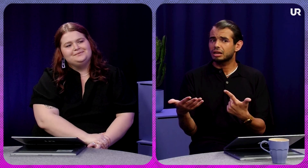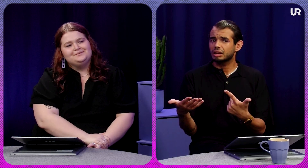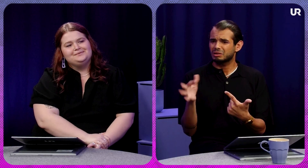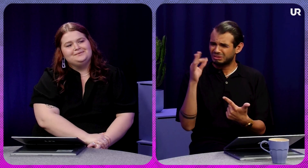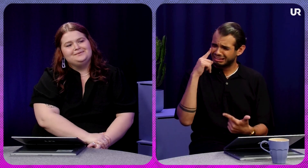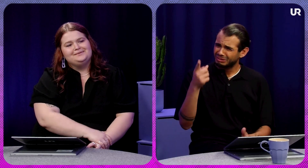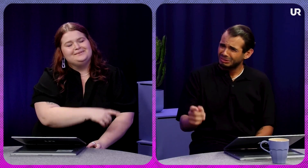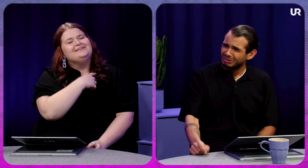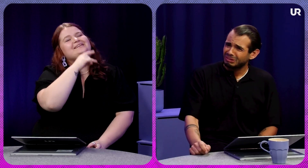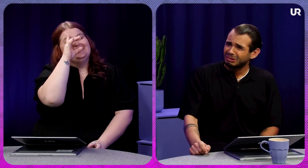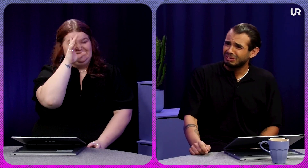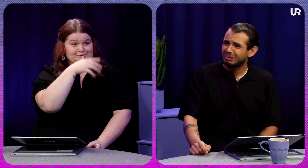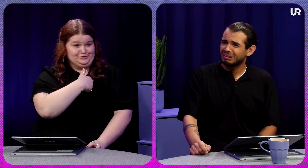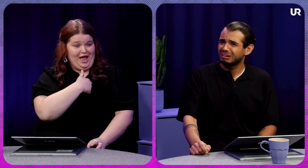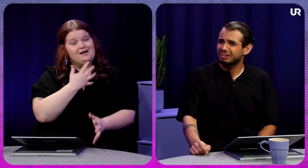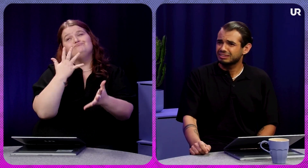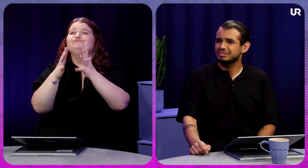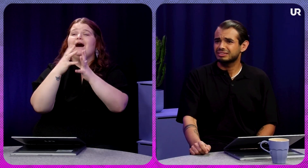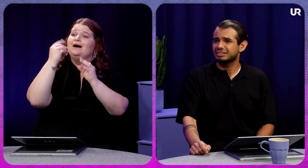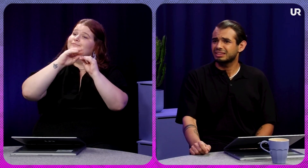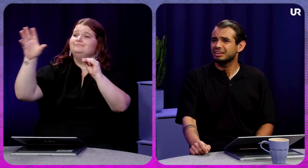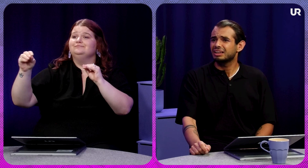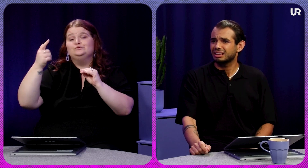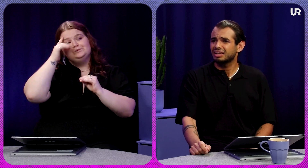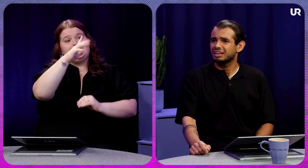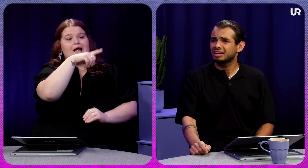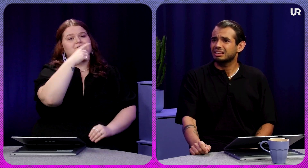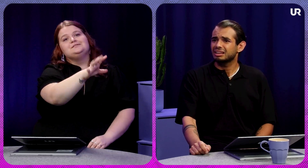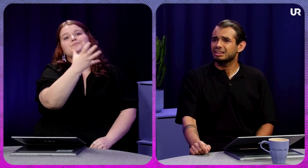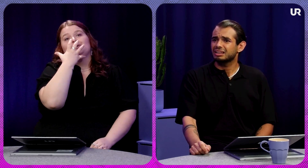Josephine: Alltså, föreställ dig en film med mig där jag tecknar och så har de tagit ditt ansikte och klistrat det på mig.